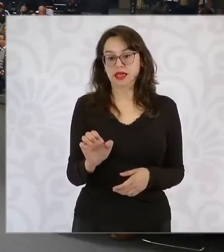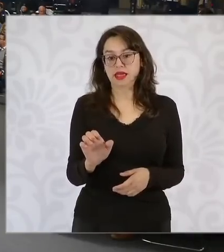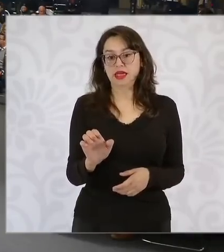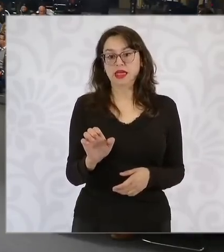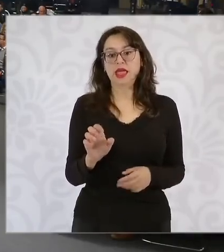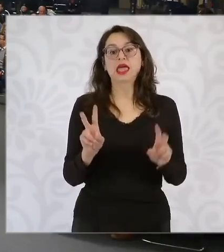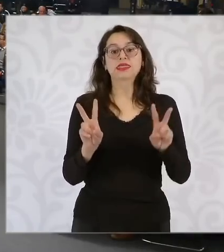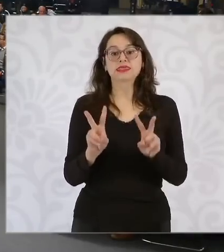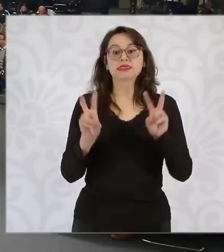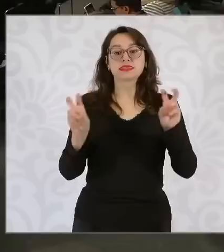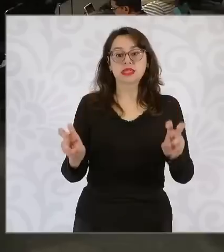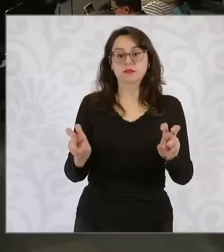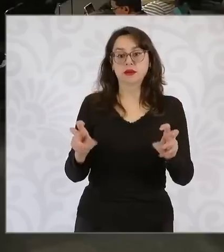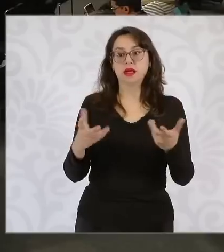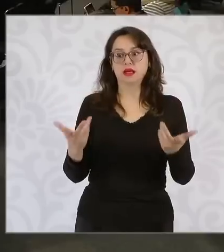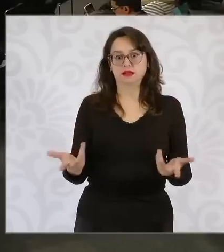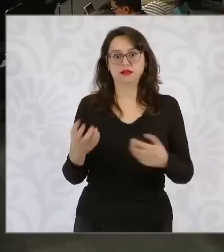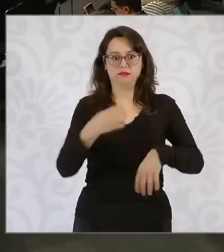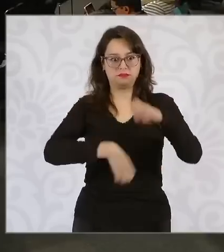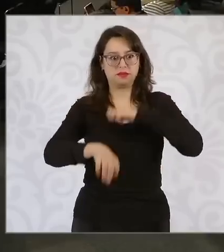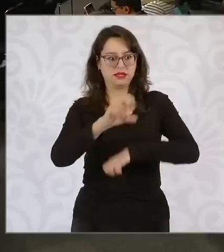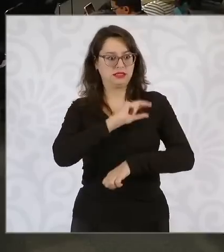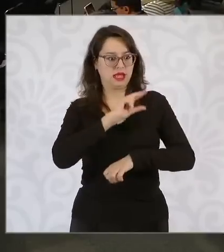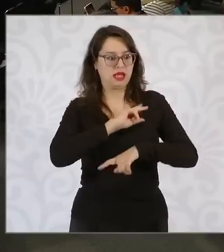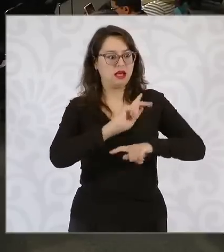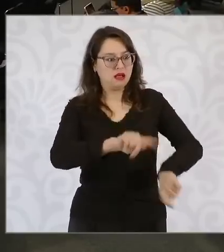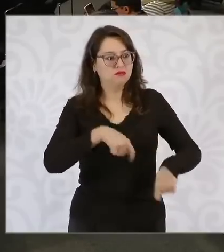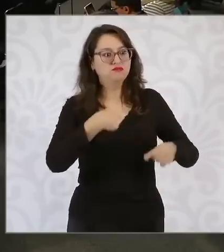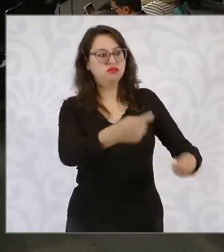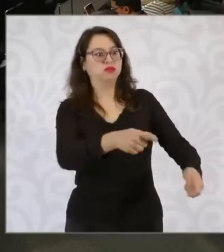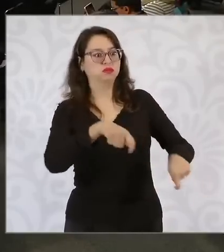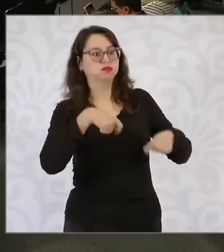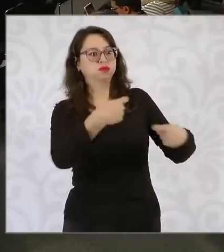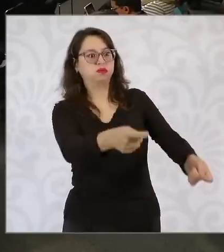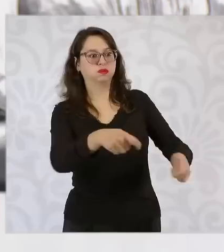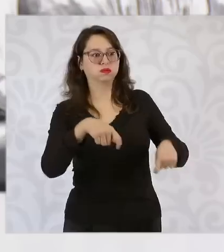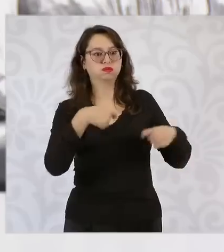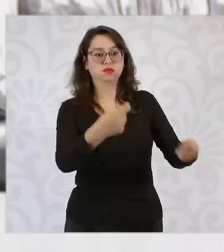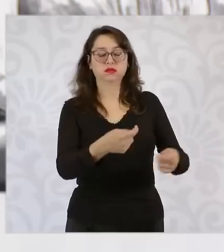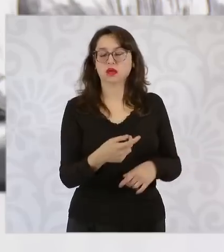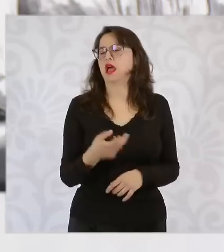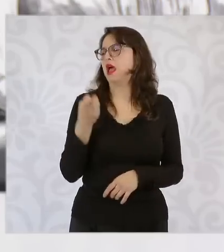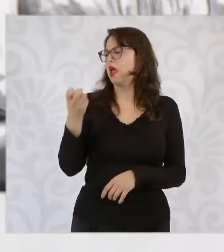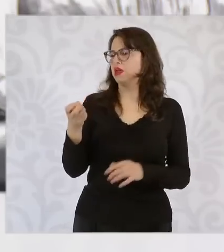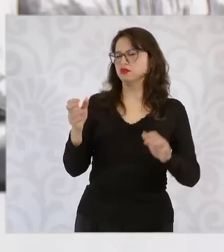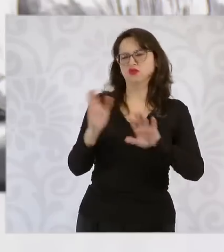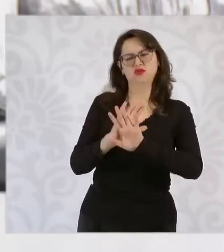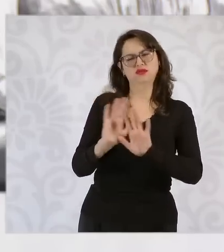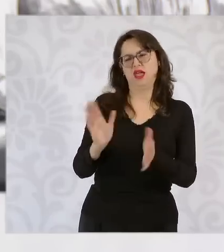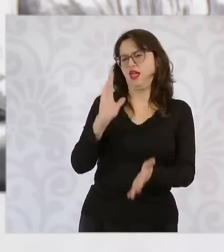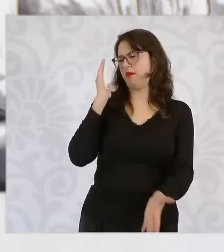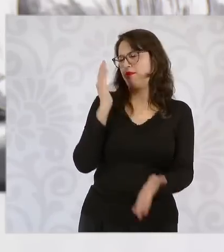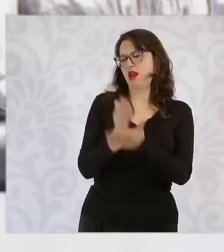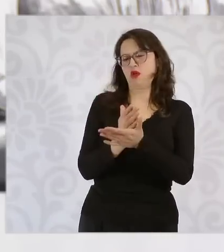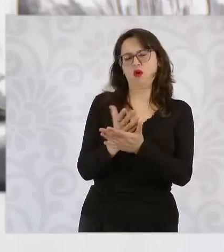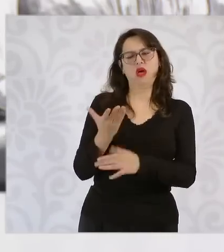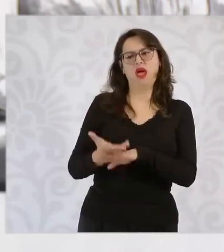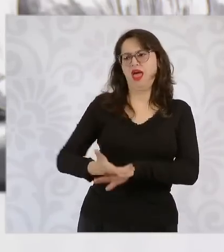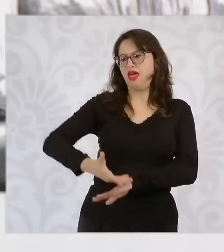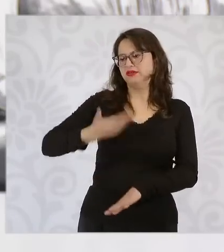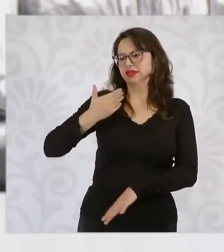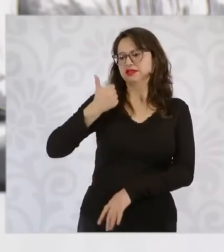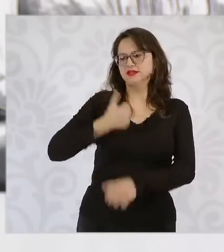también que se le dio a esta empresa no pues ese se paró desde la administración del presidente